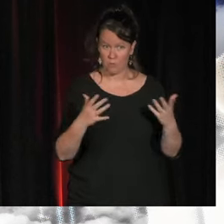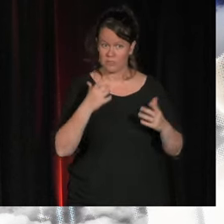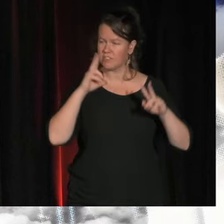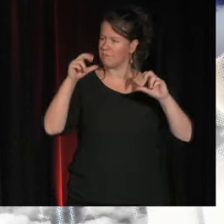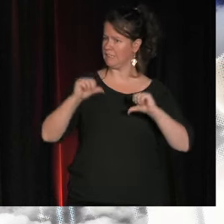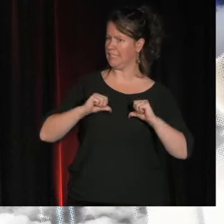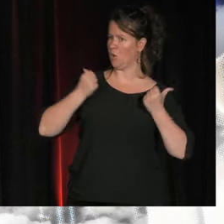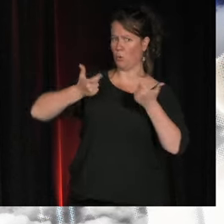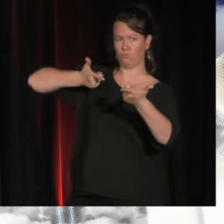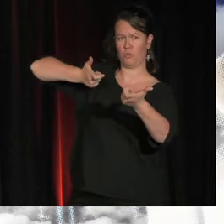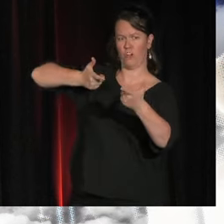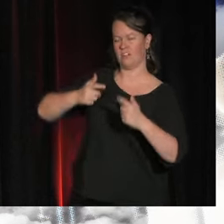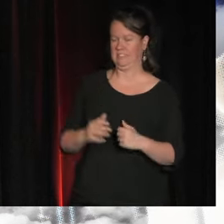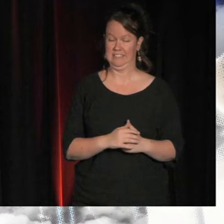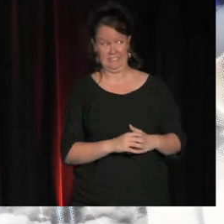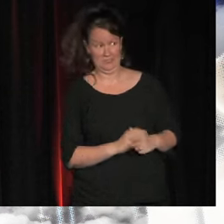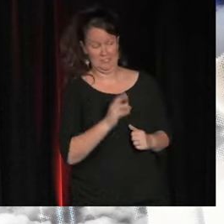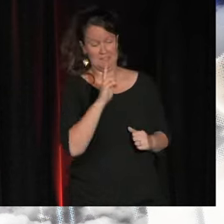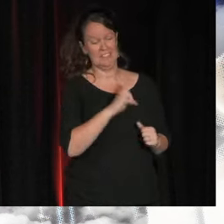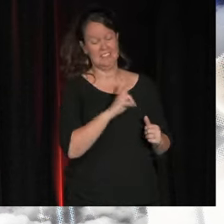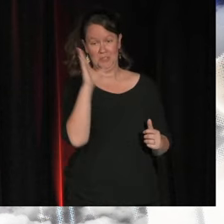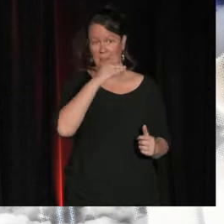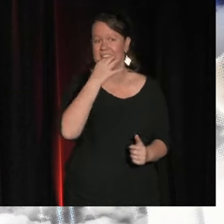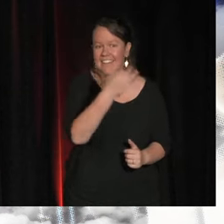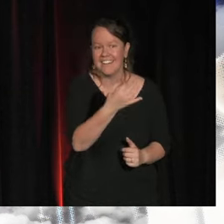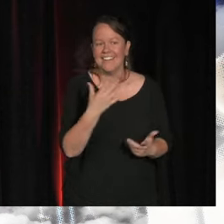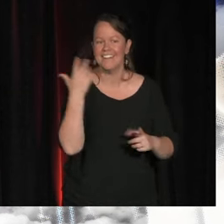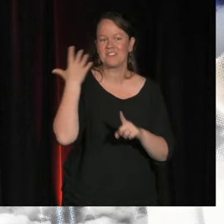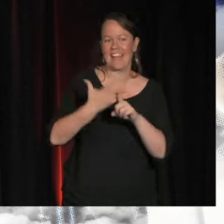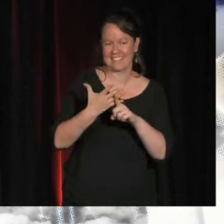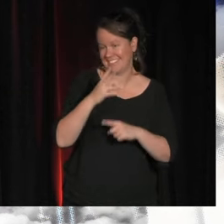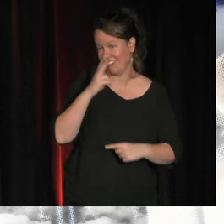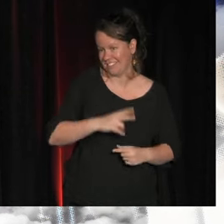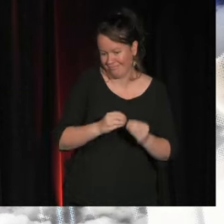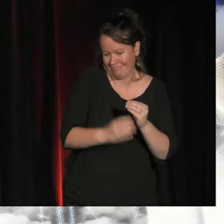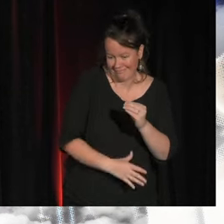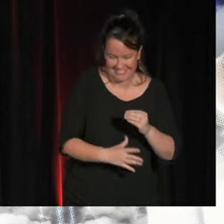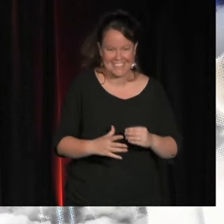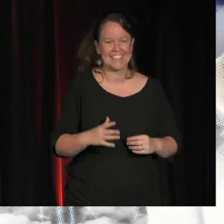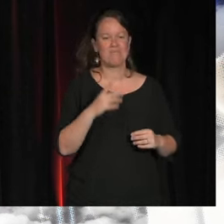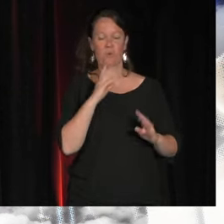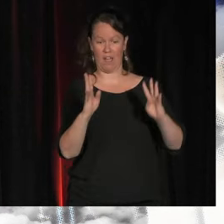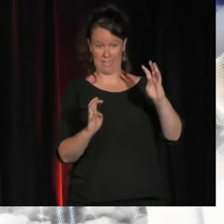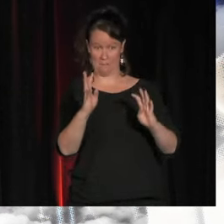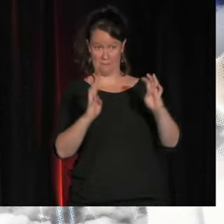Il serait peut-être temps de le dire. Il serait peut-être temps de le dire, oui, on aurait pu le dire dans le contexte, parce qu'on a dit : "C'est en équipe avec des héros